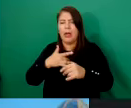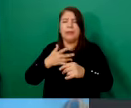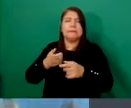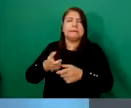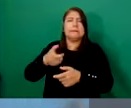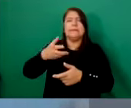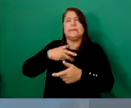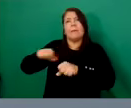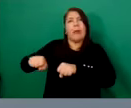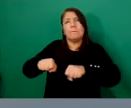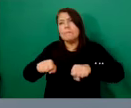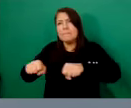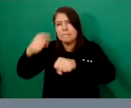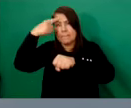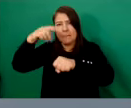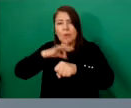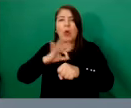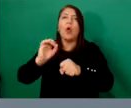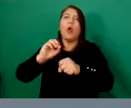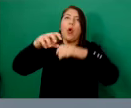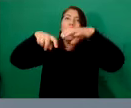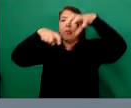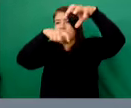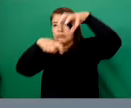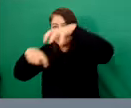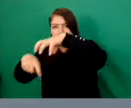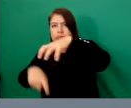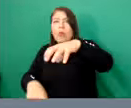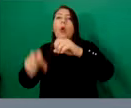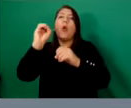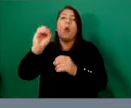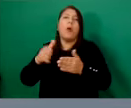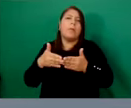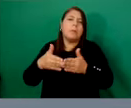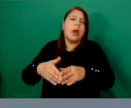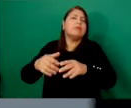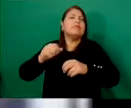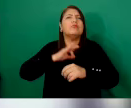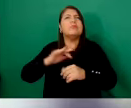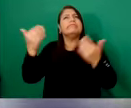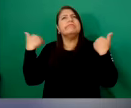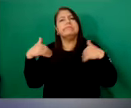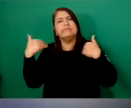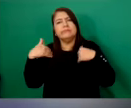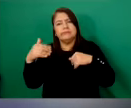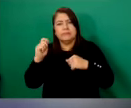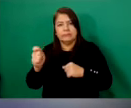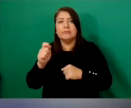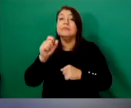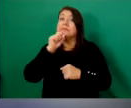acuático, paracaídas o dar un paseo en bote desde la playa.Y ahora sí tenemos que irnos